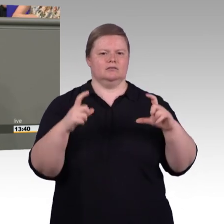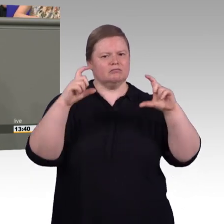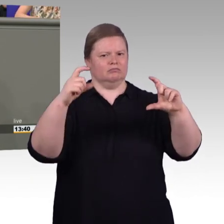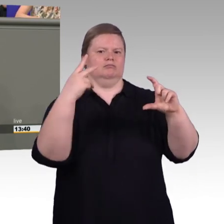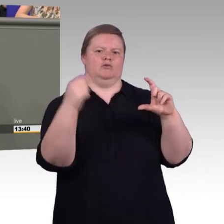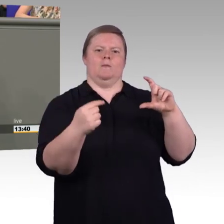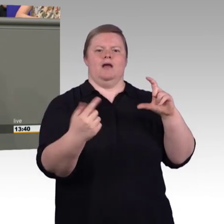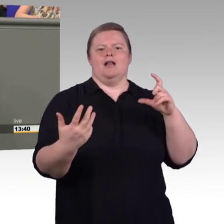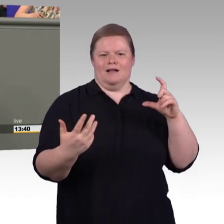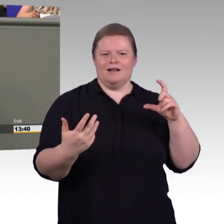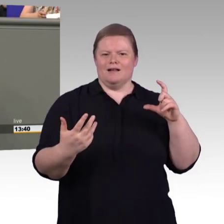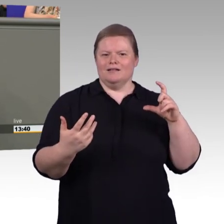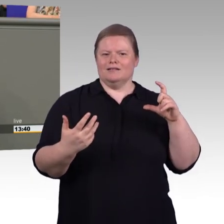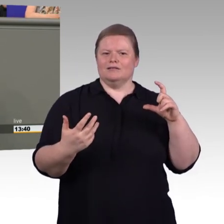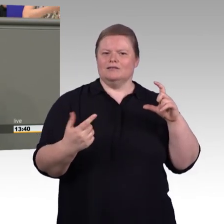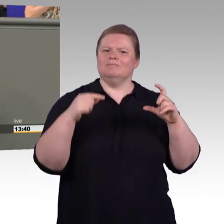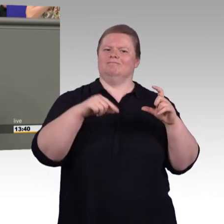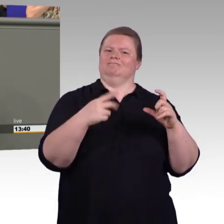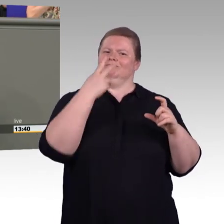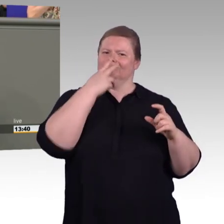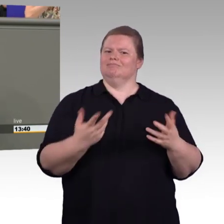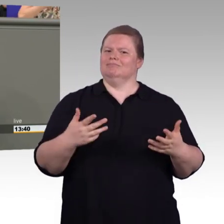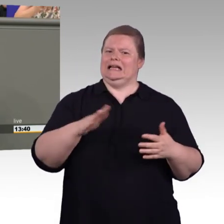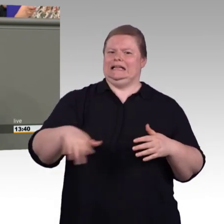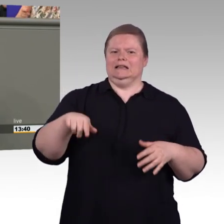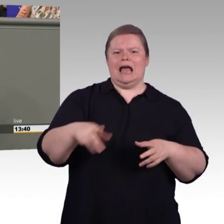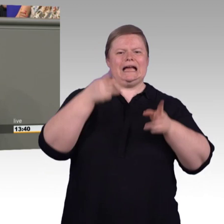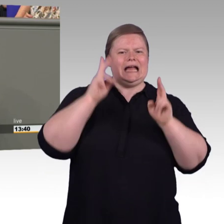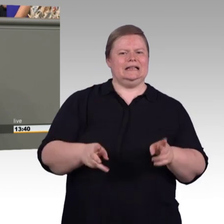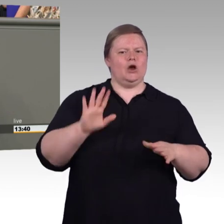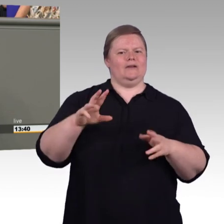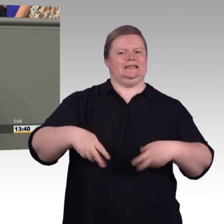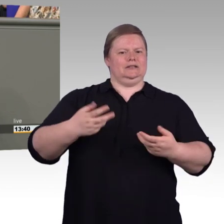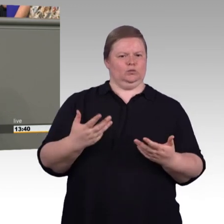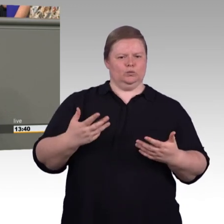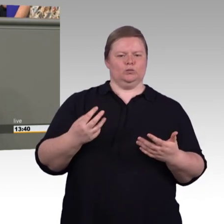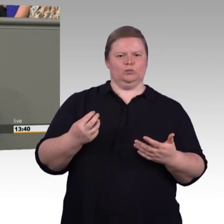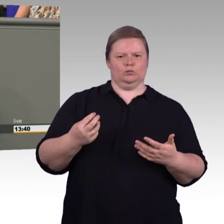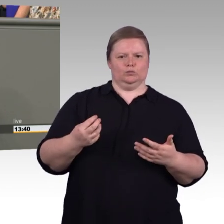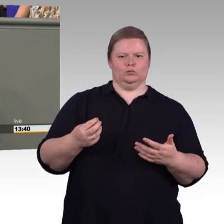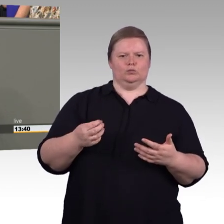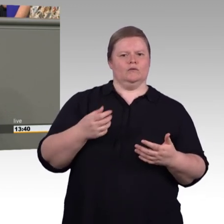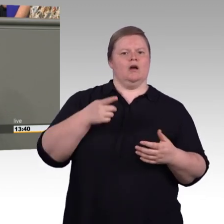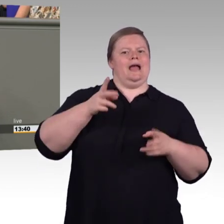und damit die Familie die Organisation ist, die zuständig ist für die Erziehung der Kinder.